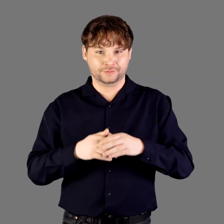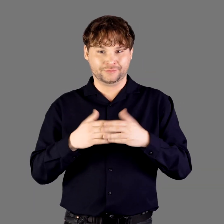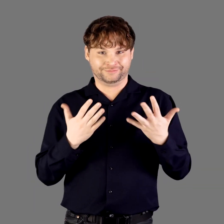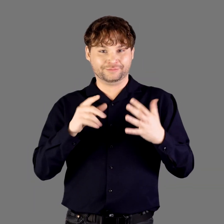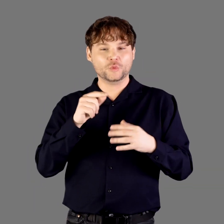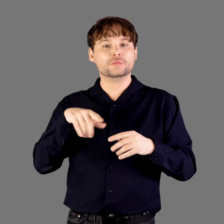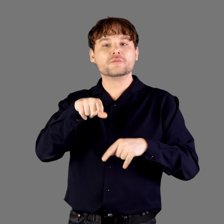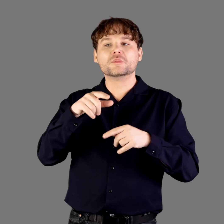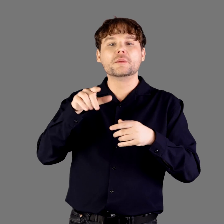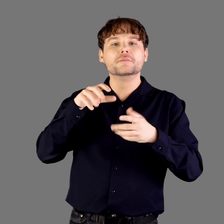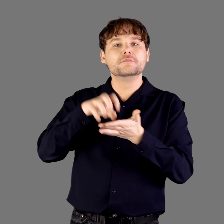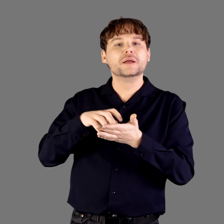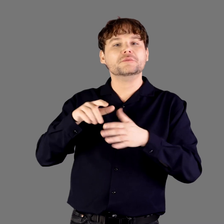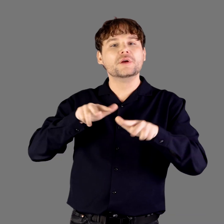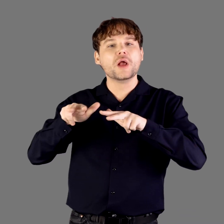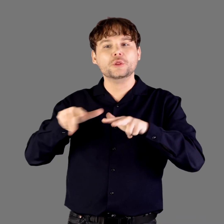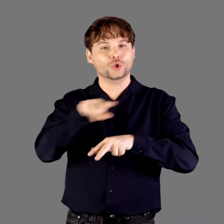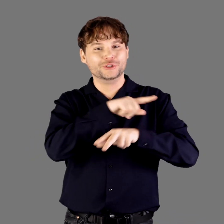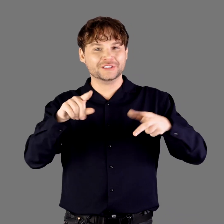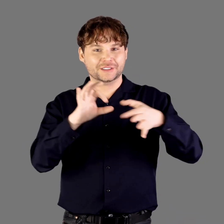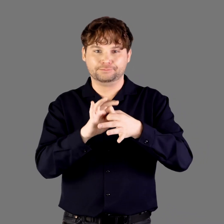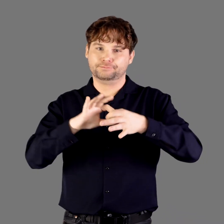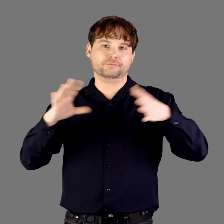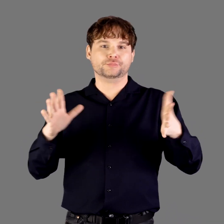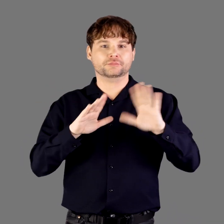Die Polizei war nun nicht mehr Teil der Gemeindeverwaltung,